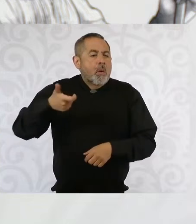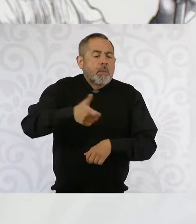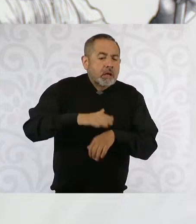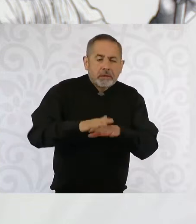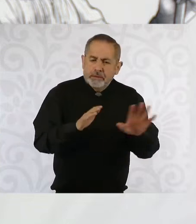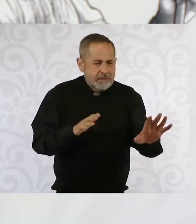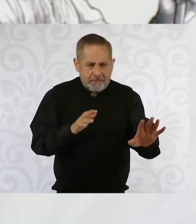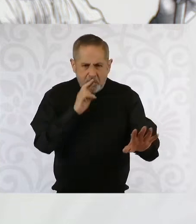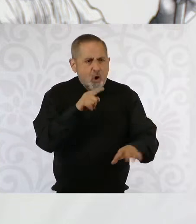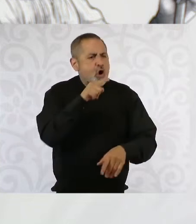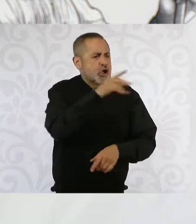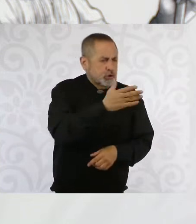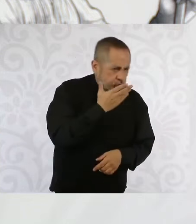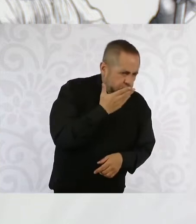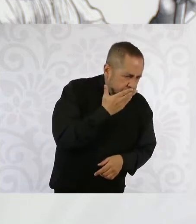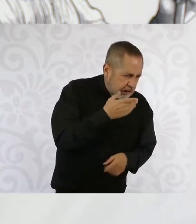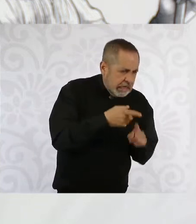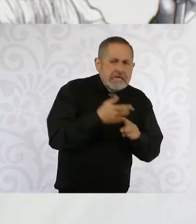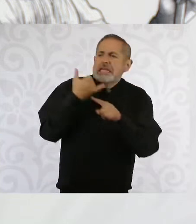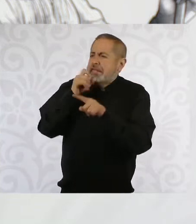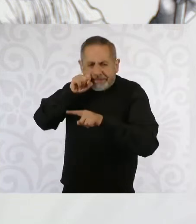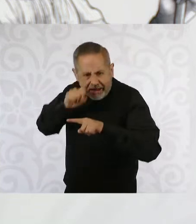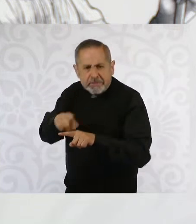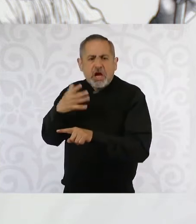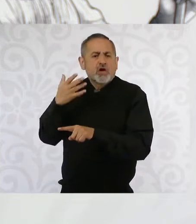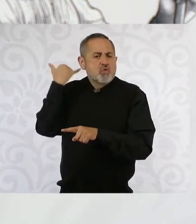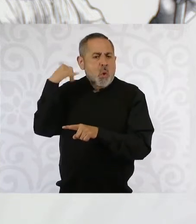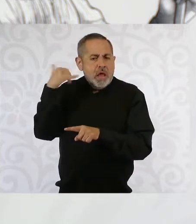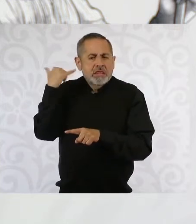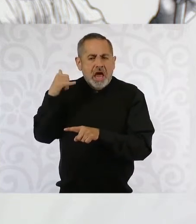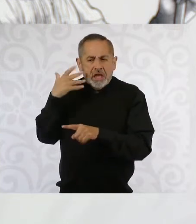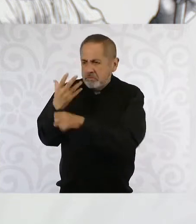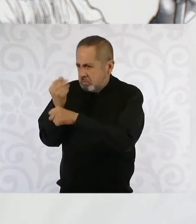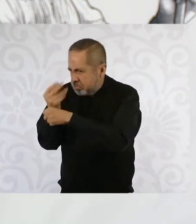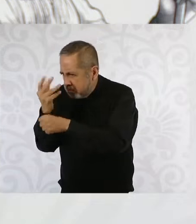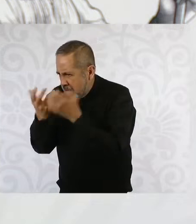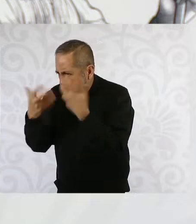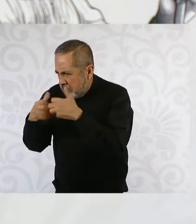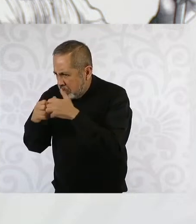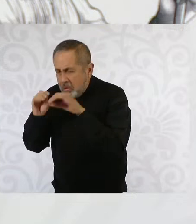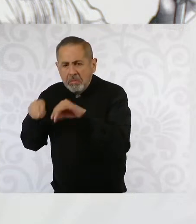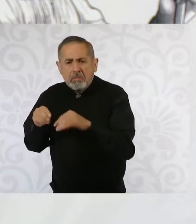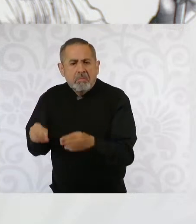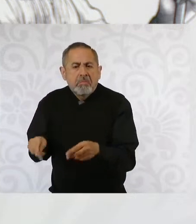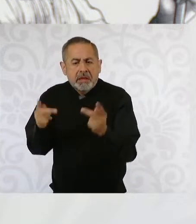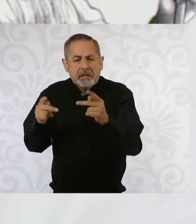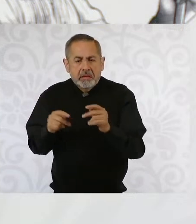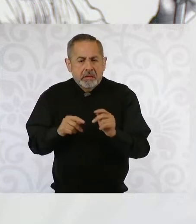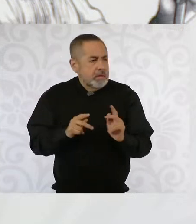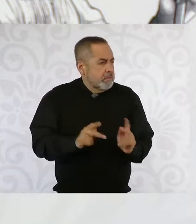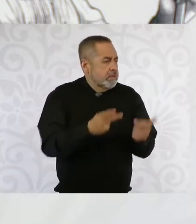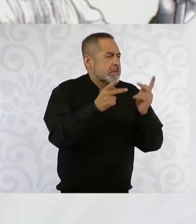tener una armadora en Yucatán y una en Sonora pues Sería muy bueno tener armadoras regionales